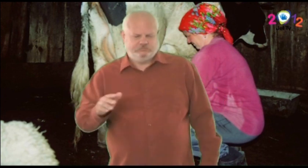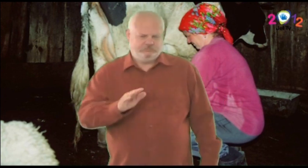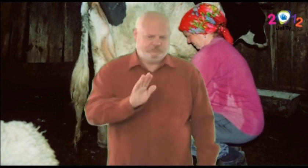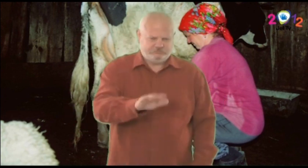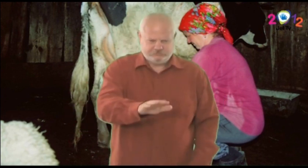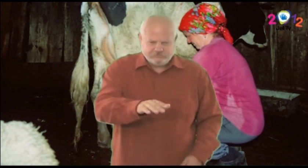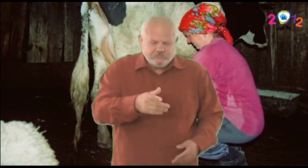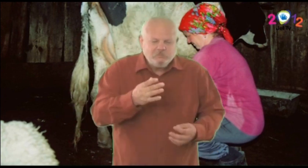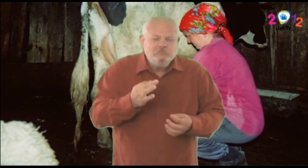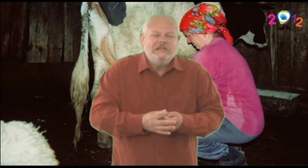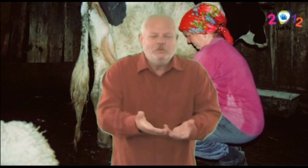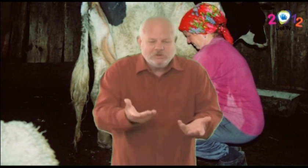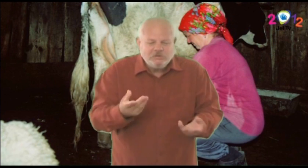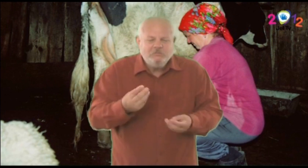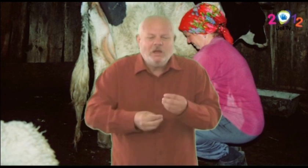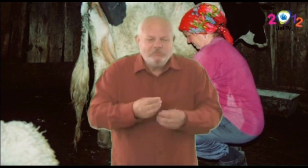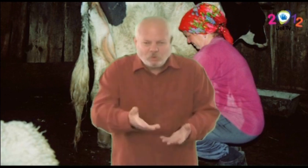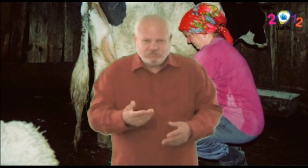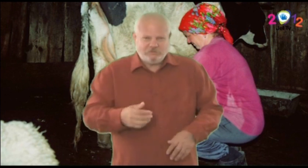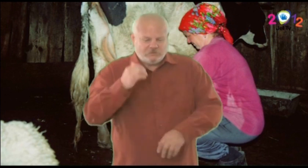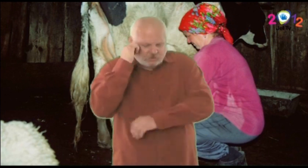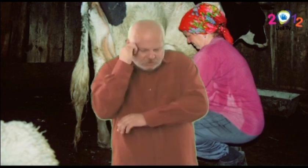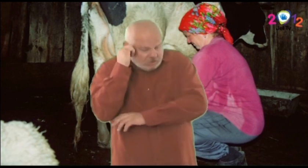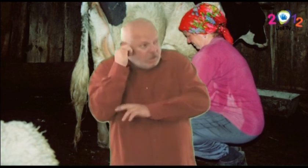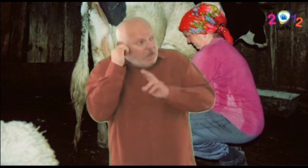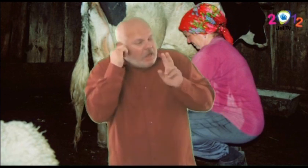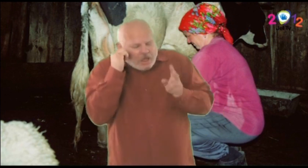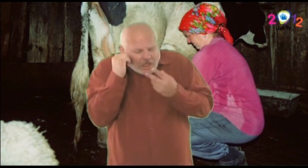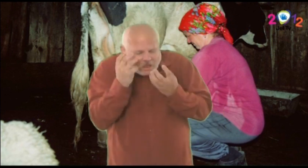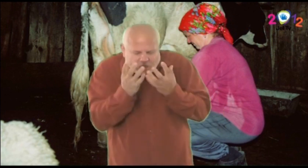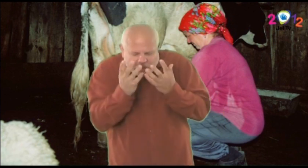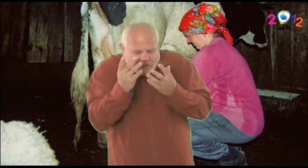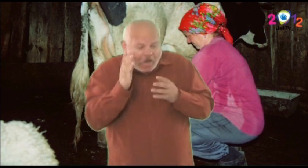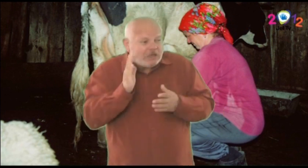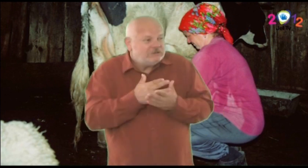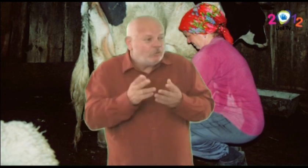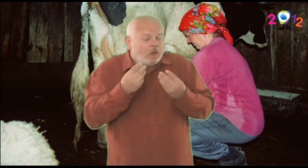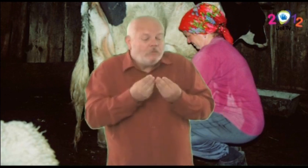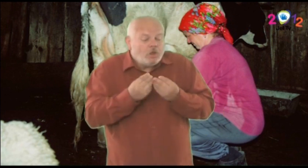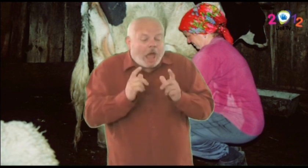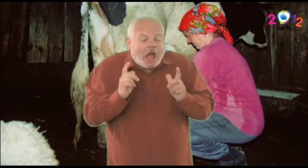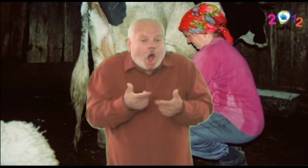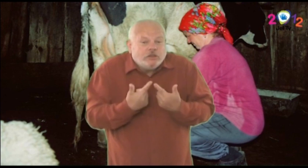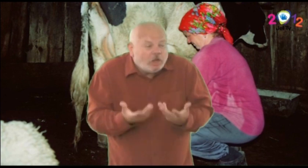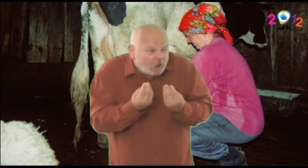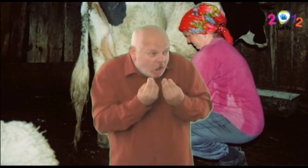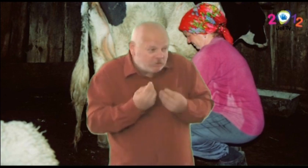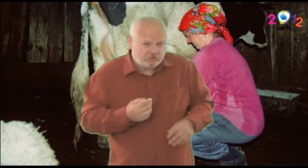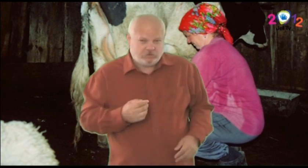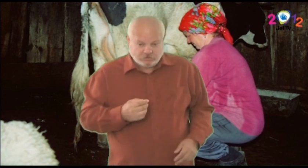A férfi odamegy hozzá és megkérdezi, mi történt, mi a probléma? Egyszerûen megmagyarázhatatlan!